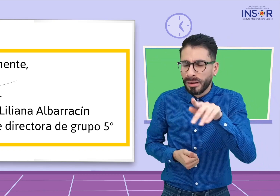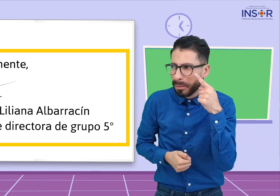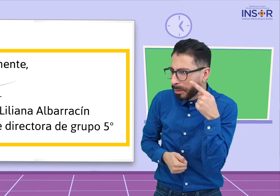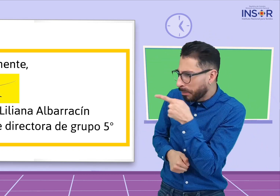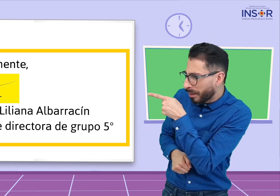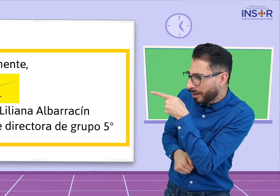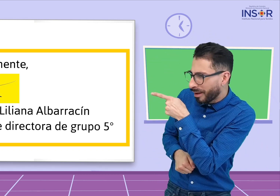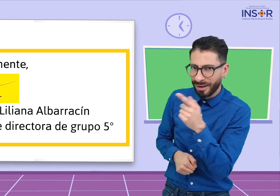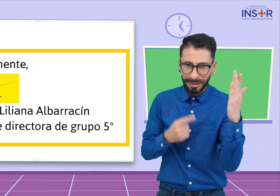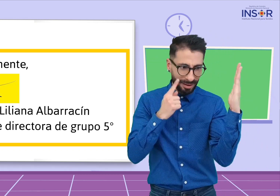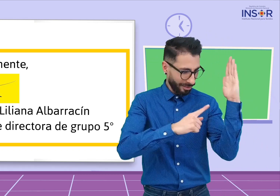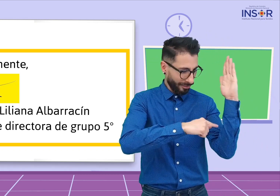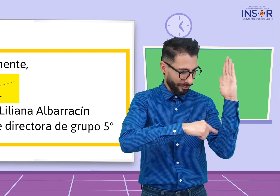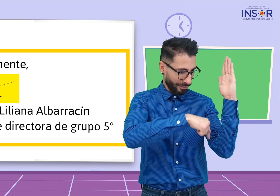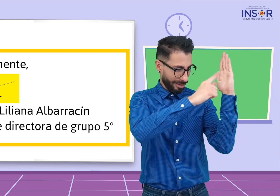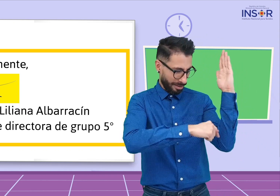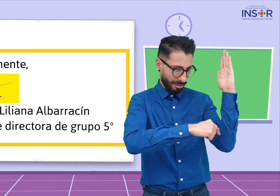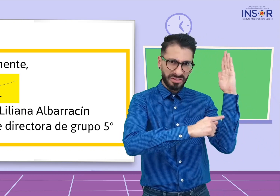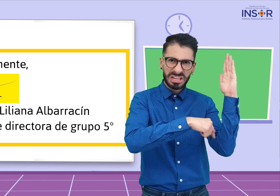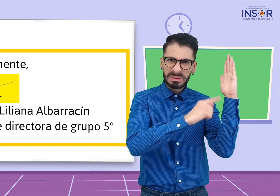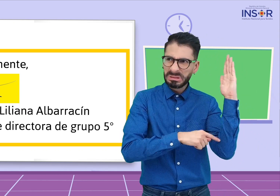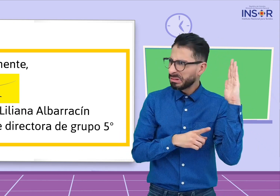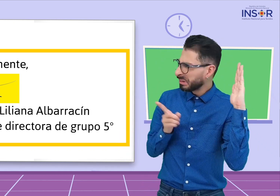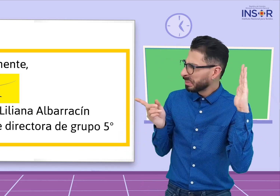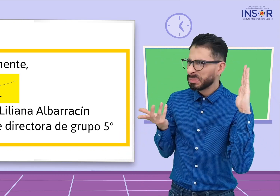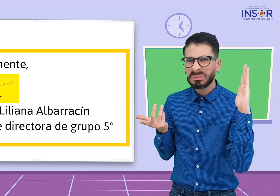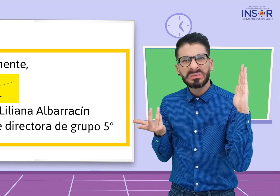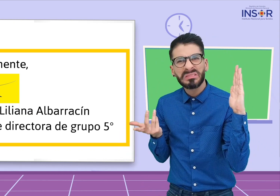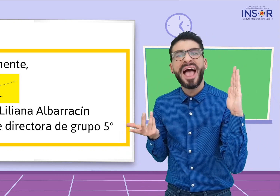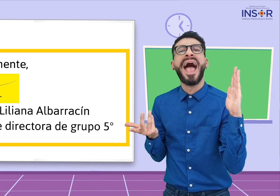¿Ven esto? ¿Qué es?